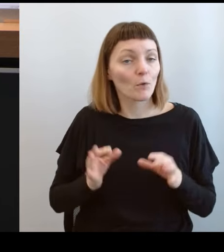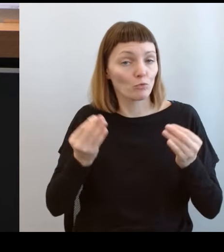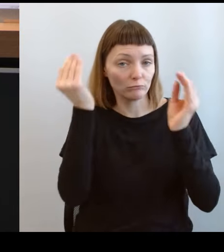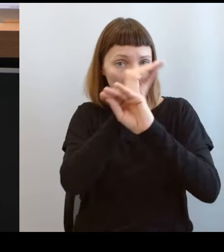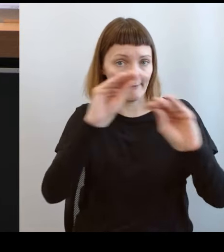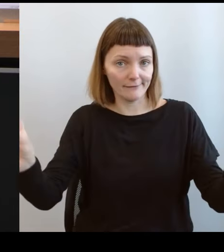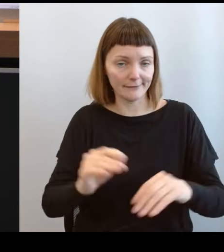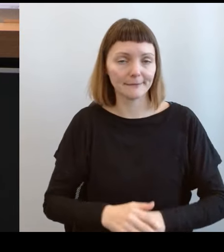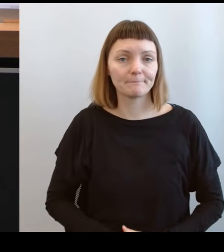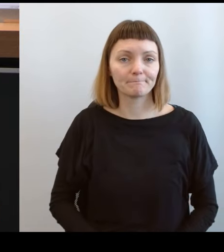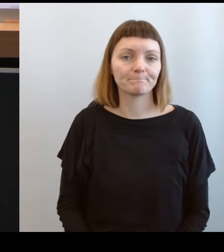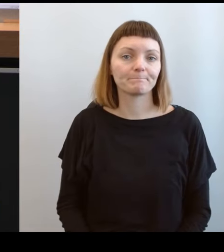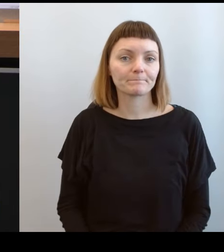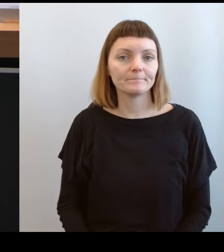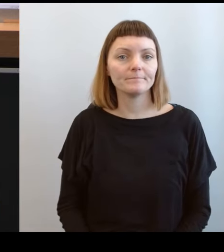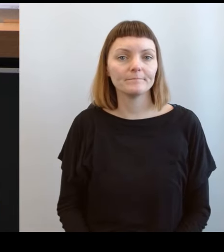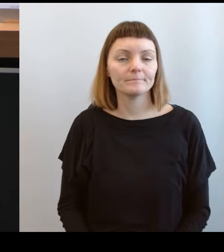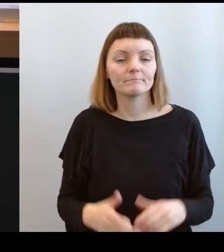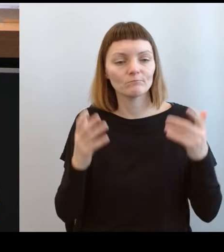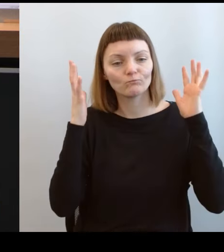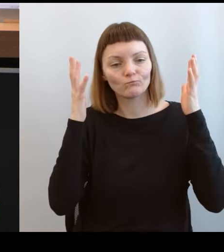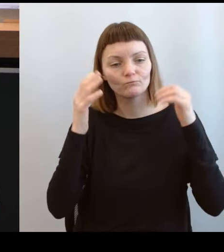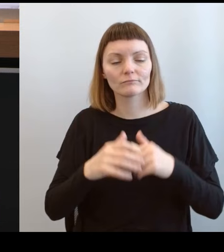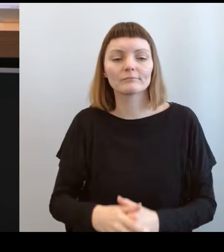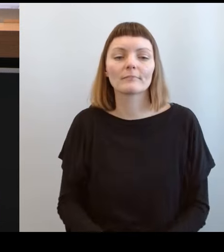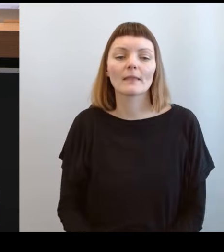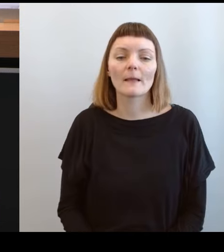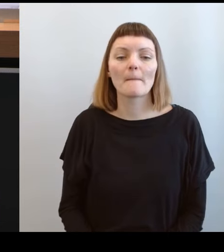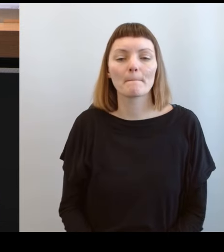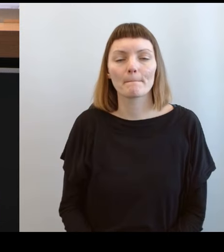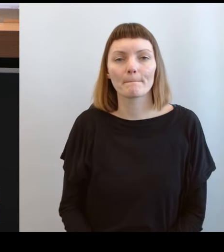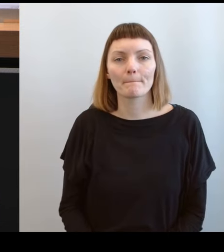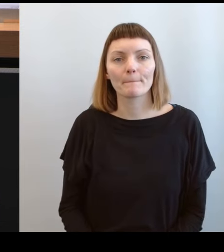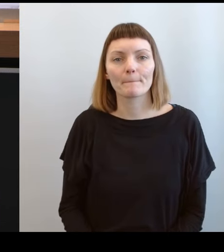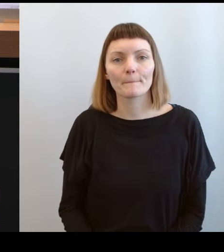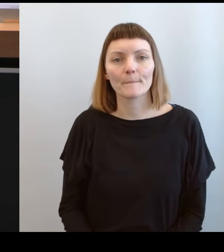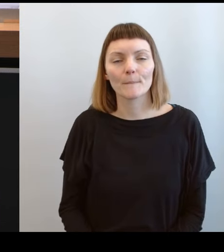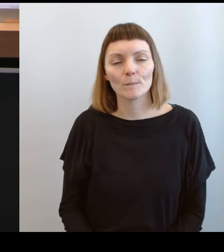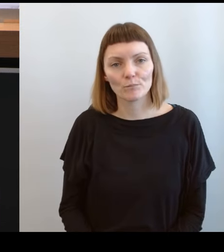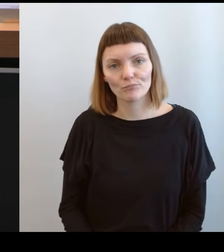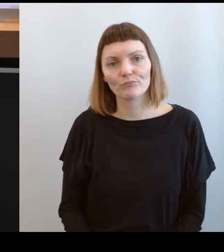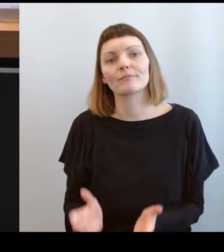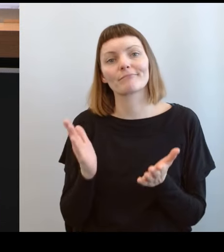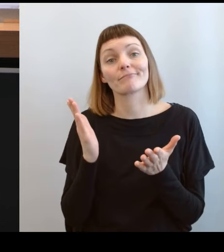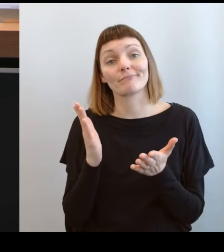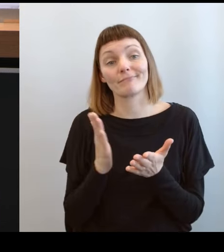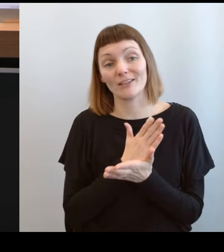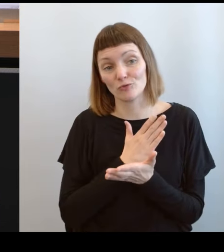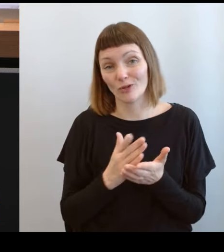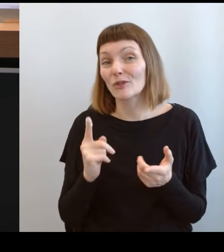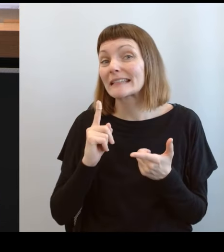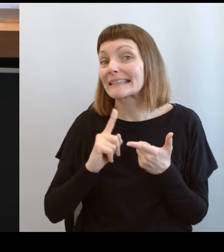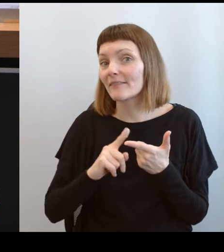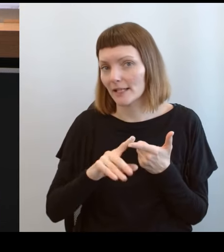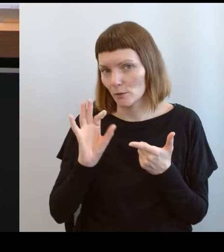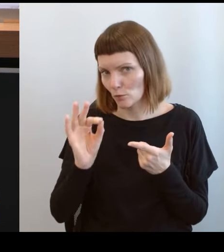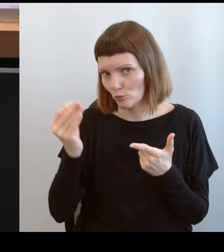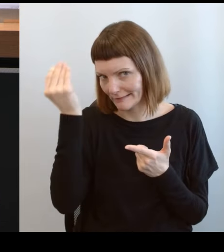Die Entscheidung hat eben für diese zweite gute Nachricht gesorgt oder klargestellt, dass die angemessene Besteuerung von, Zitat,